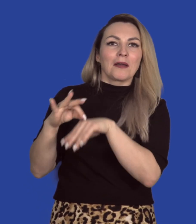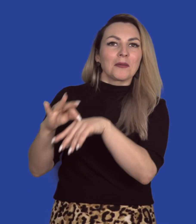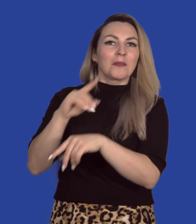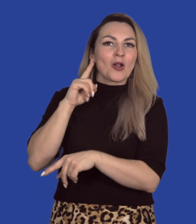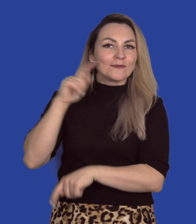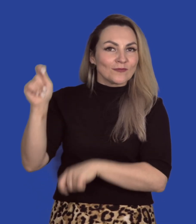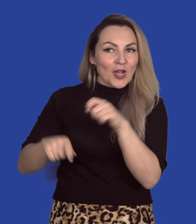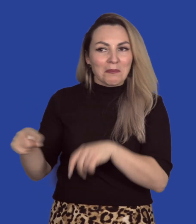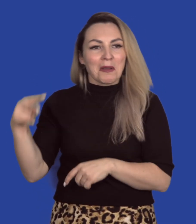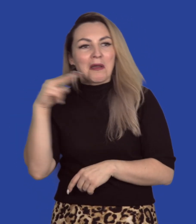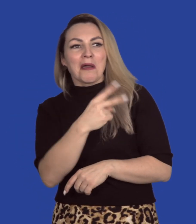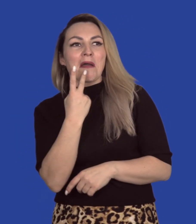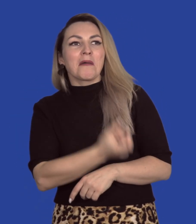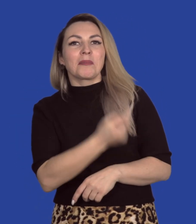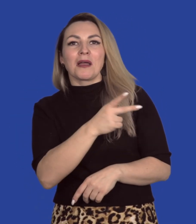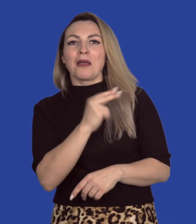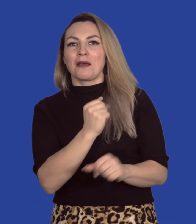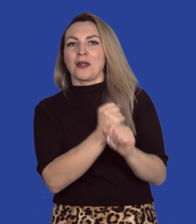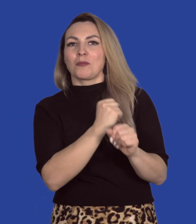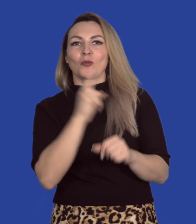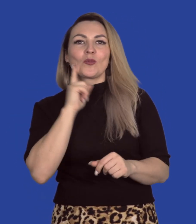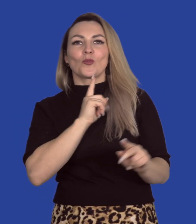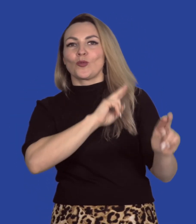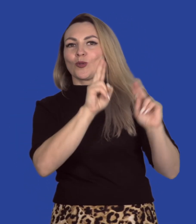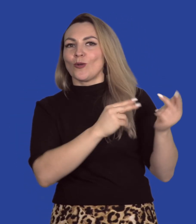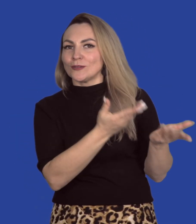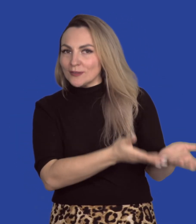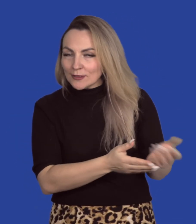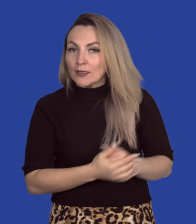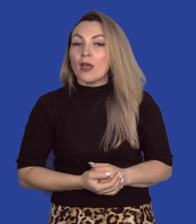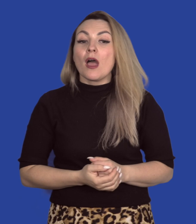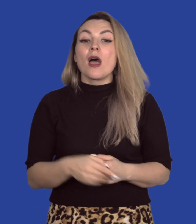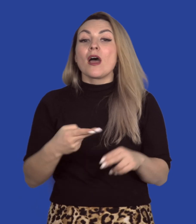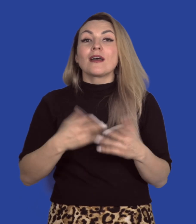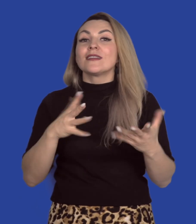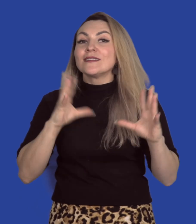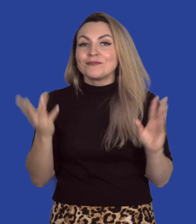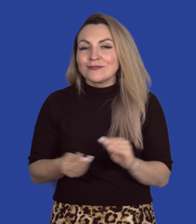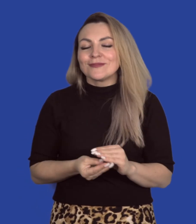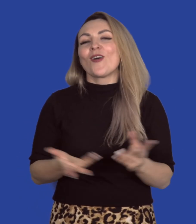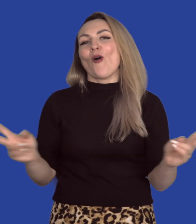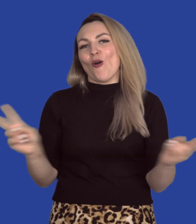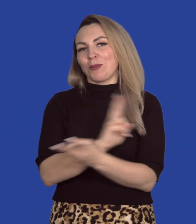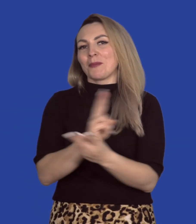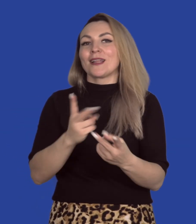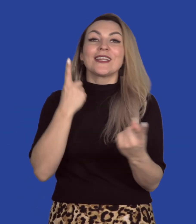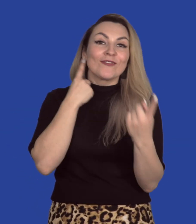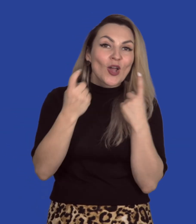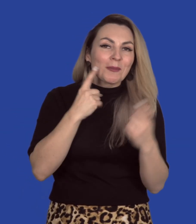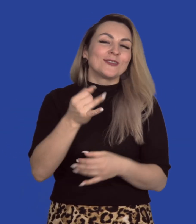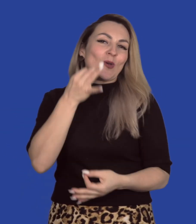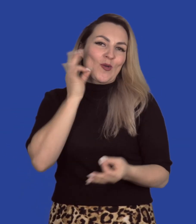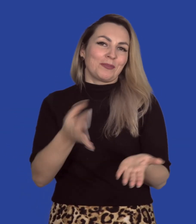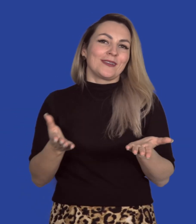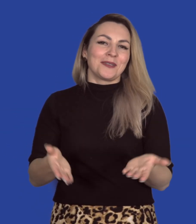они позволили художникам и молодежи обменяться опытом и информацией.